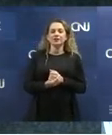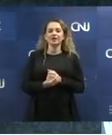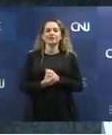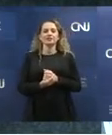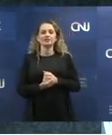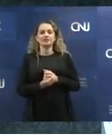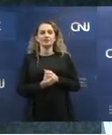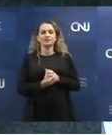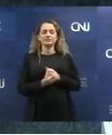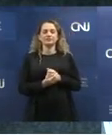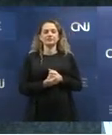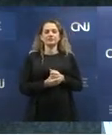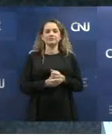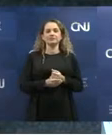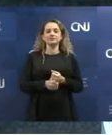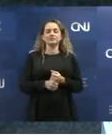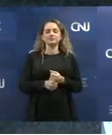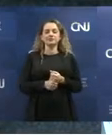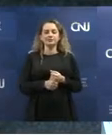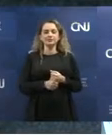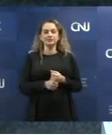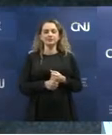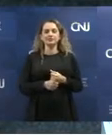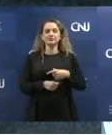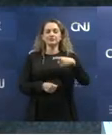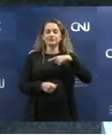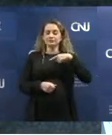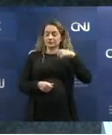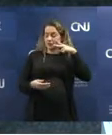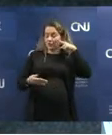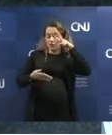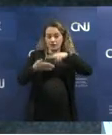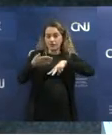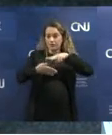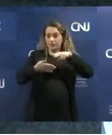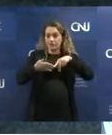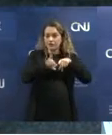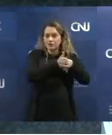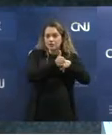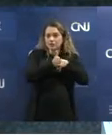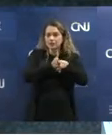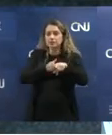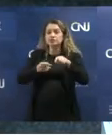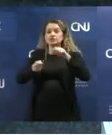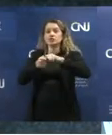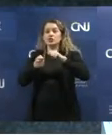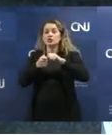com a devida vênia, não verifico na análise do feito, a existência dos referidos indícios